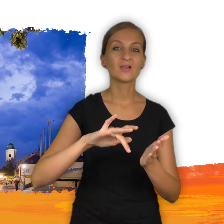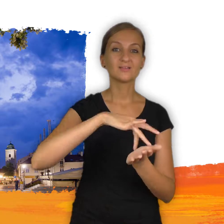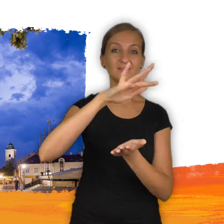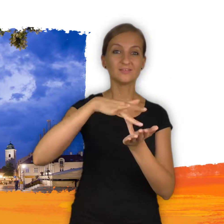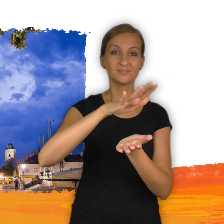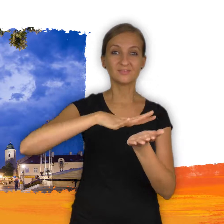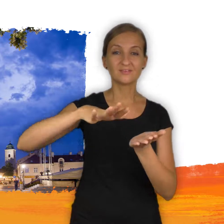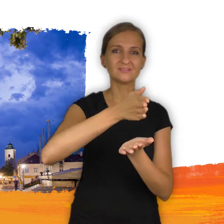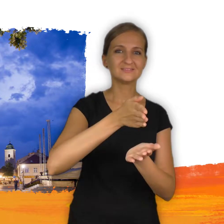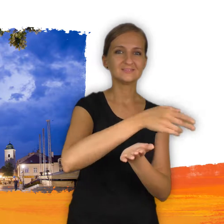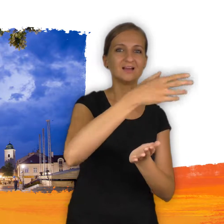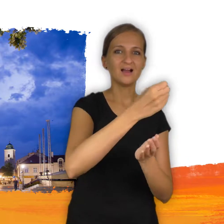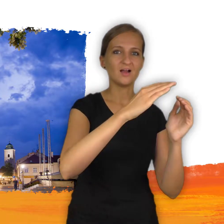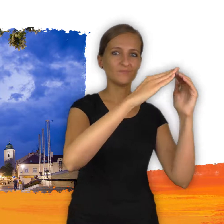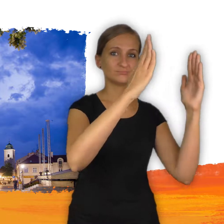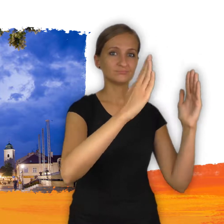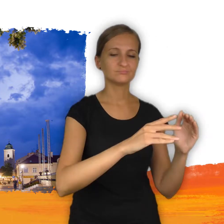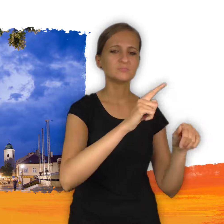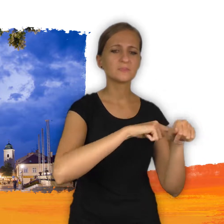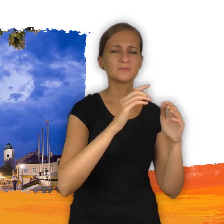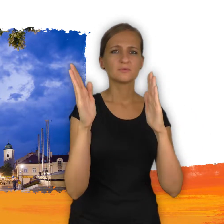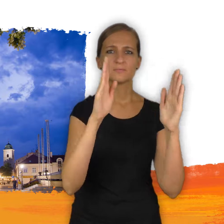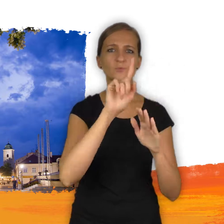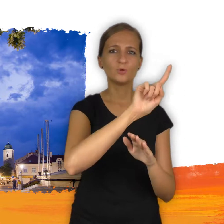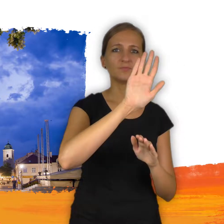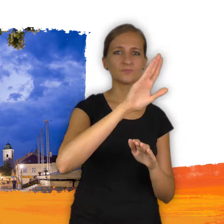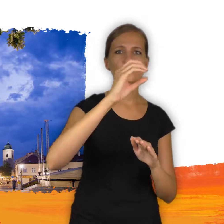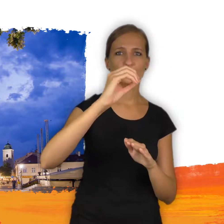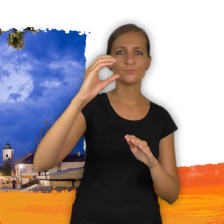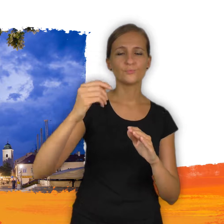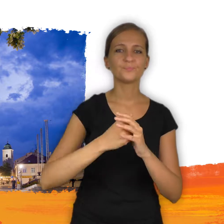Po zachodniej stronie rynku znajduje się ratusz z XVI wieku.